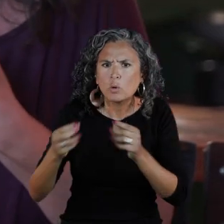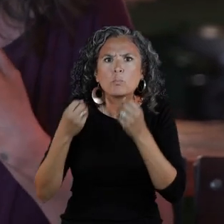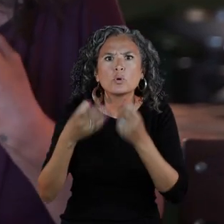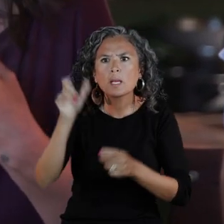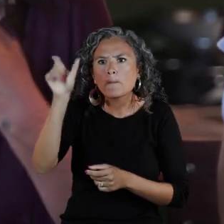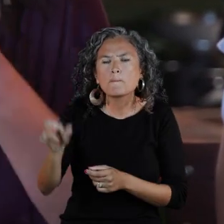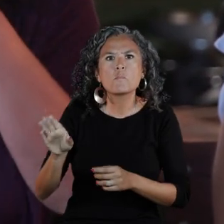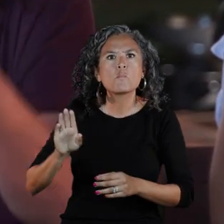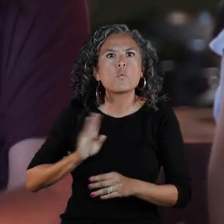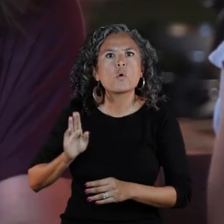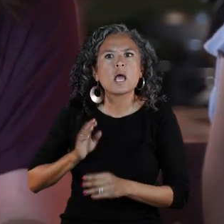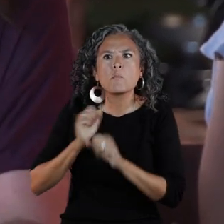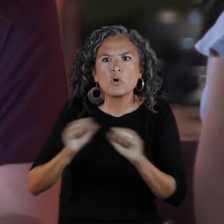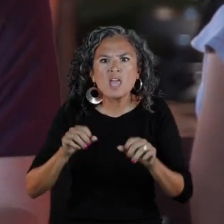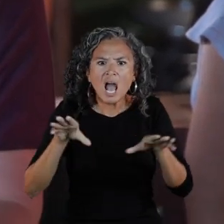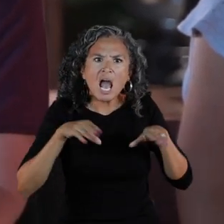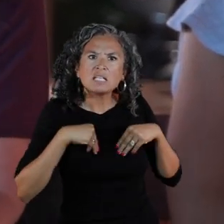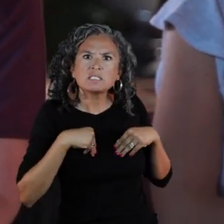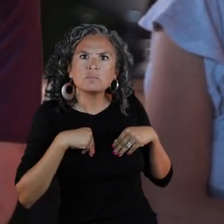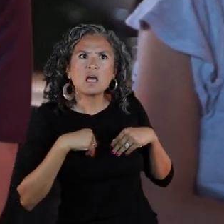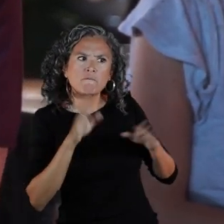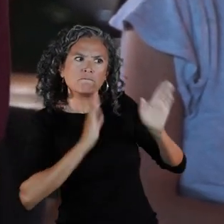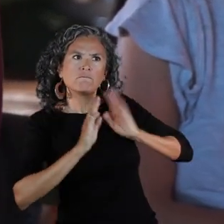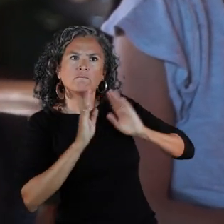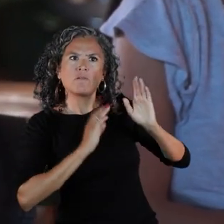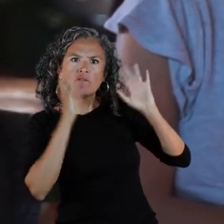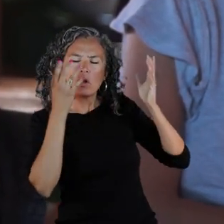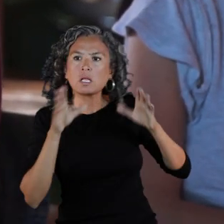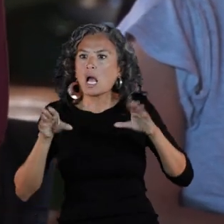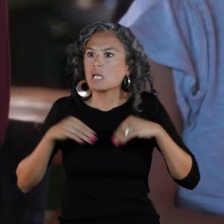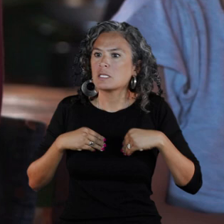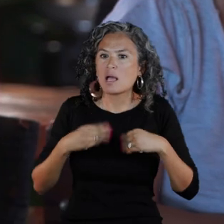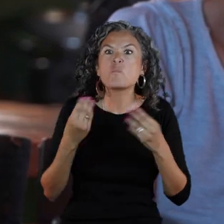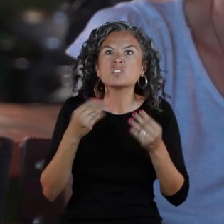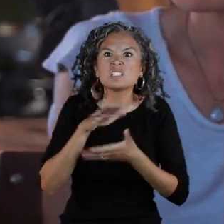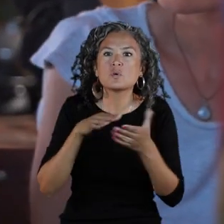podía aceptar ser violentada. Me pasaba mucho con mis amigas.